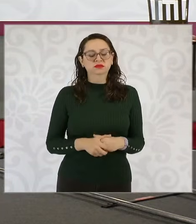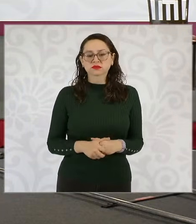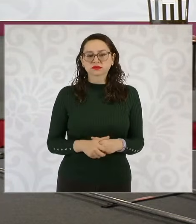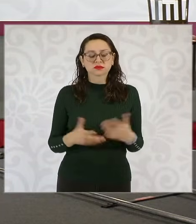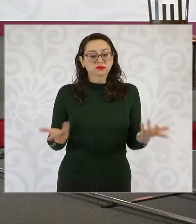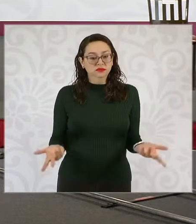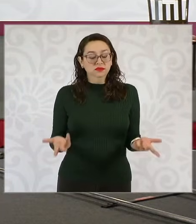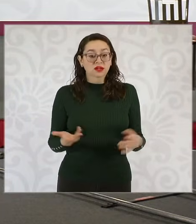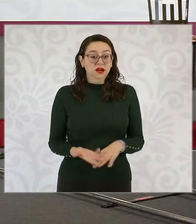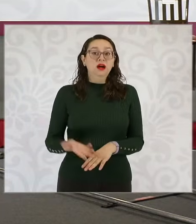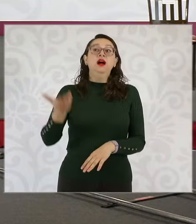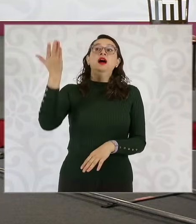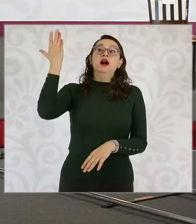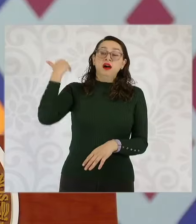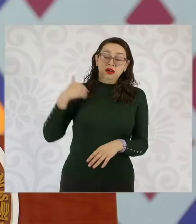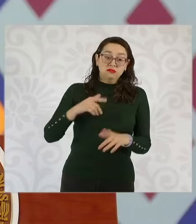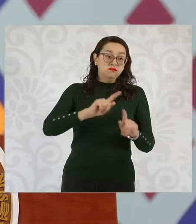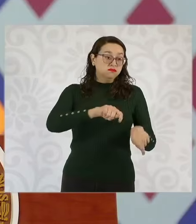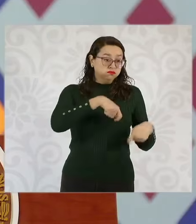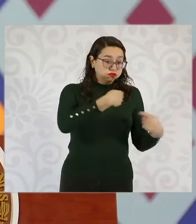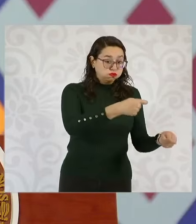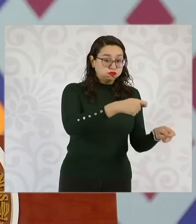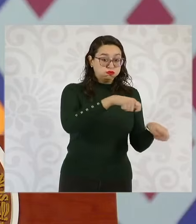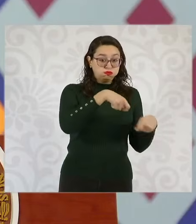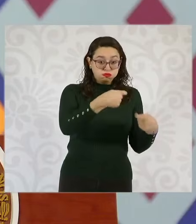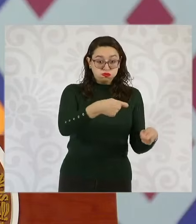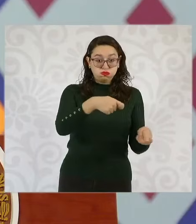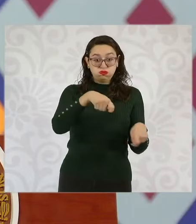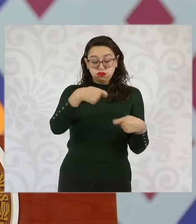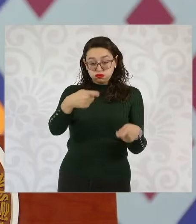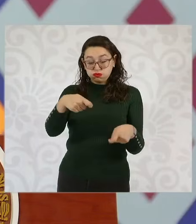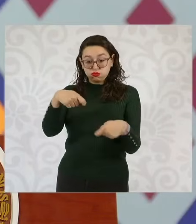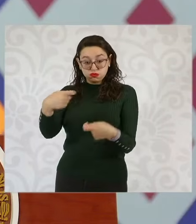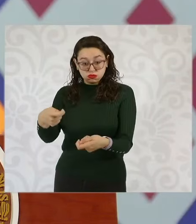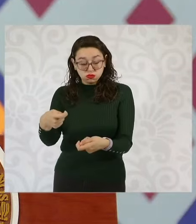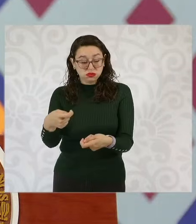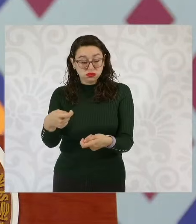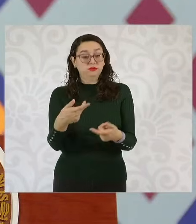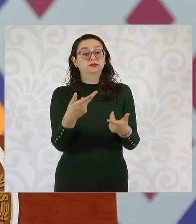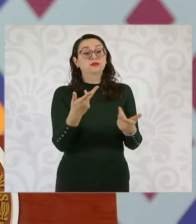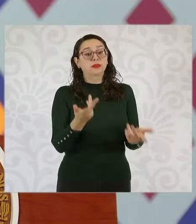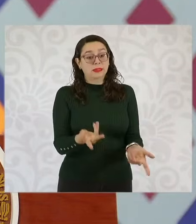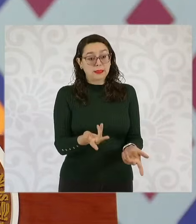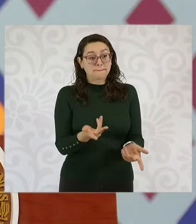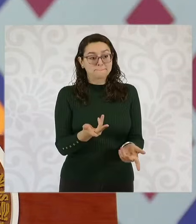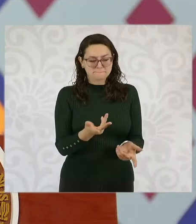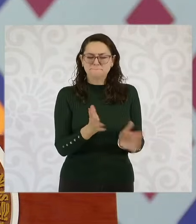fueron asignados en las rondas petroleras a raíz de 2000 de la Reforma de 2013 seguirán las reglas